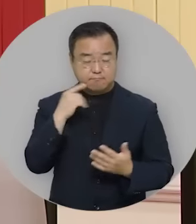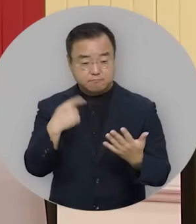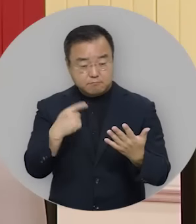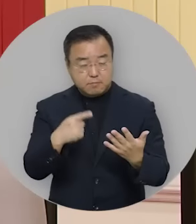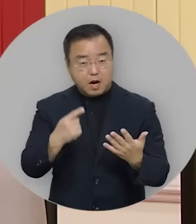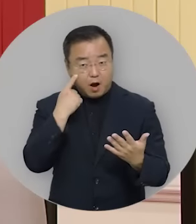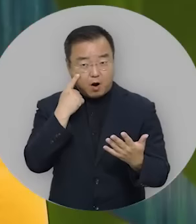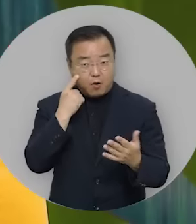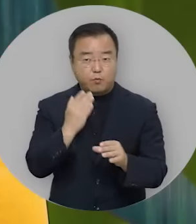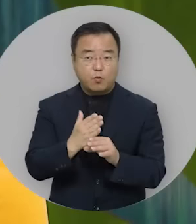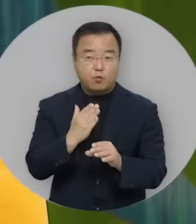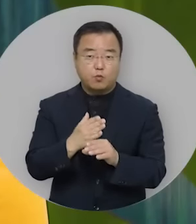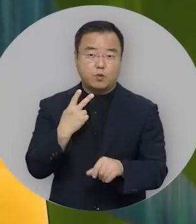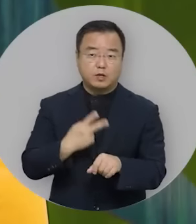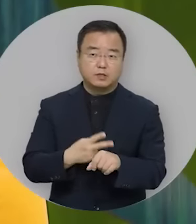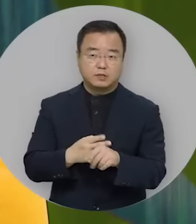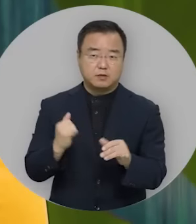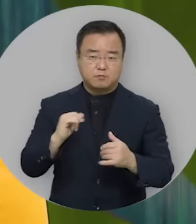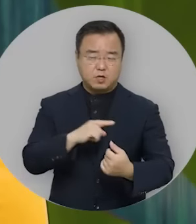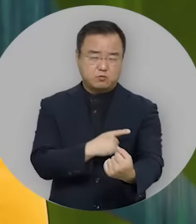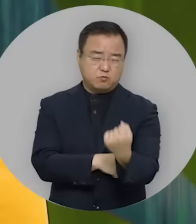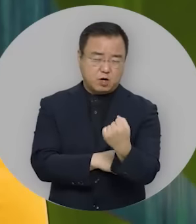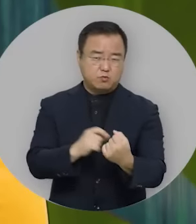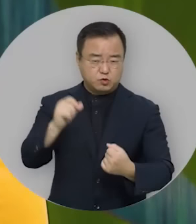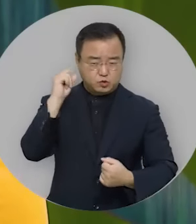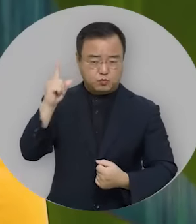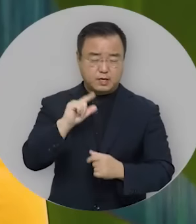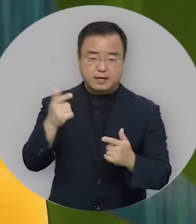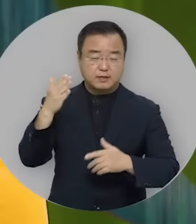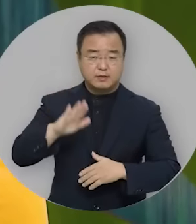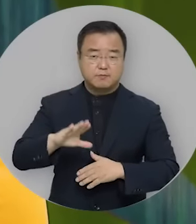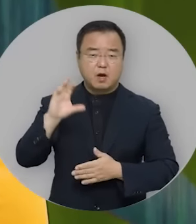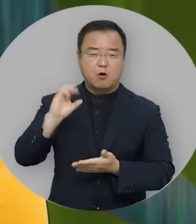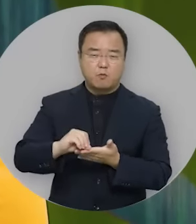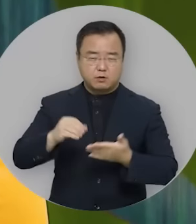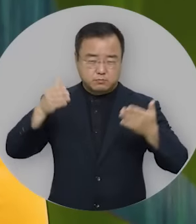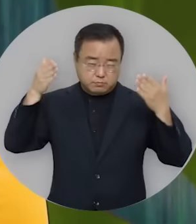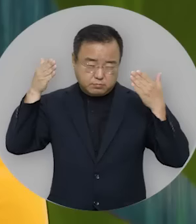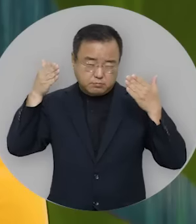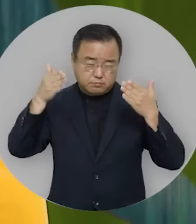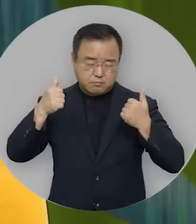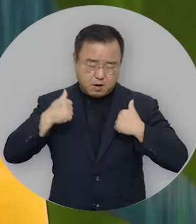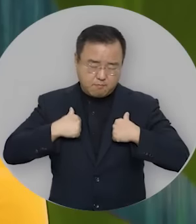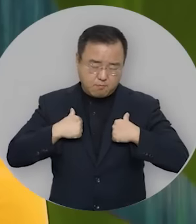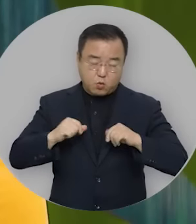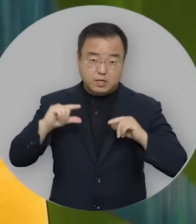학생들의 컴퓨터 실력은 월등하진 않지만 과제에 대해서 집중하고 그리고 또 포기하지 않고